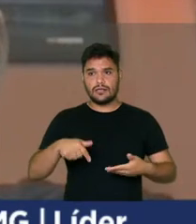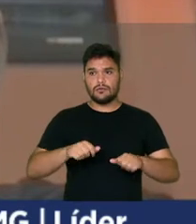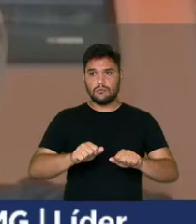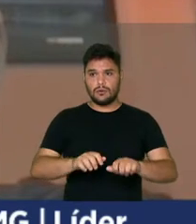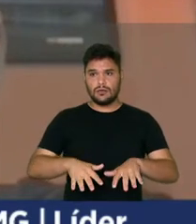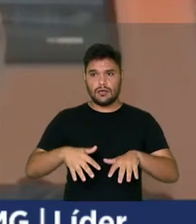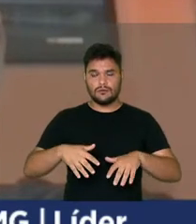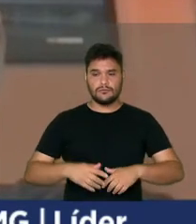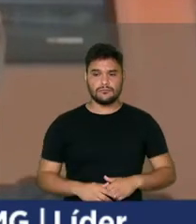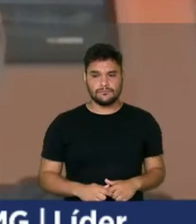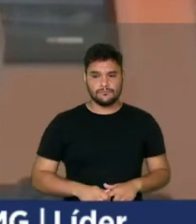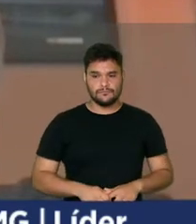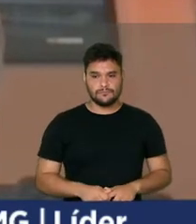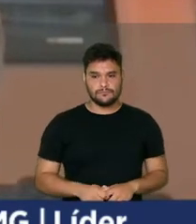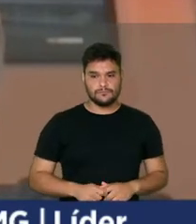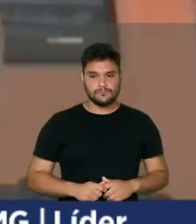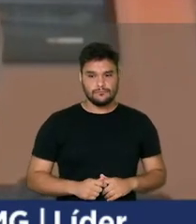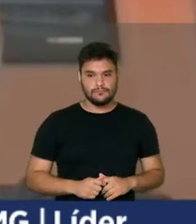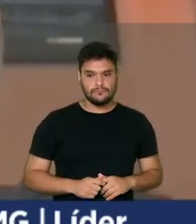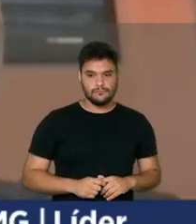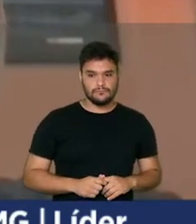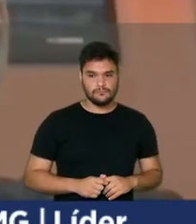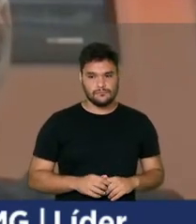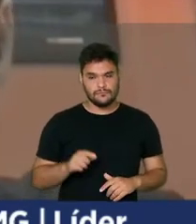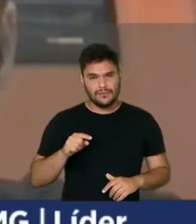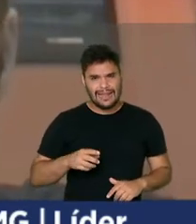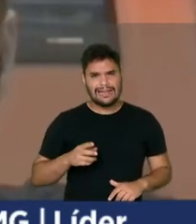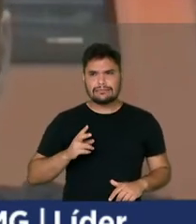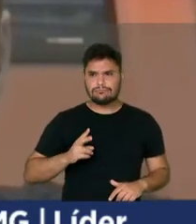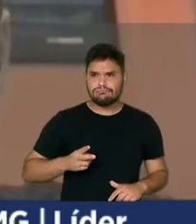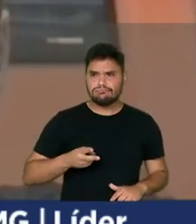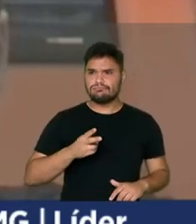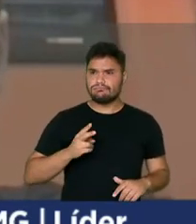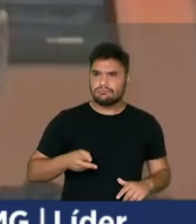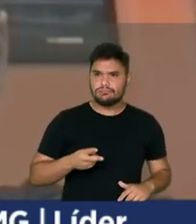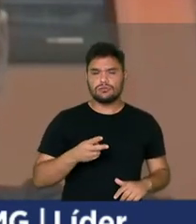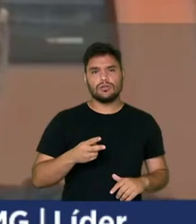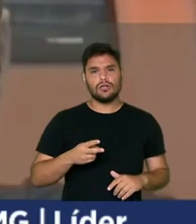REQUERER QUESTÃO DE ORDEM DOS DEPUTADOS NESSE PLENÁRIO. ESSA CONSTANTE CAPTURA DO